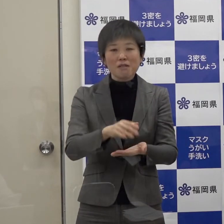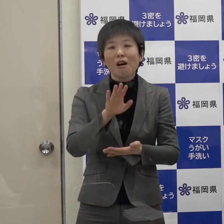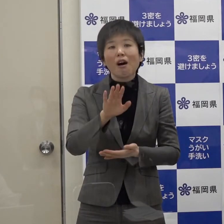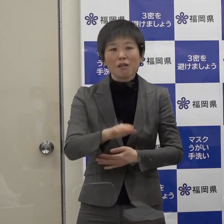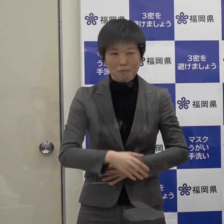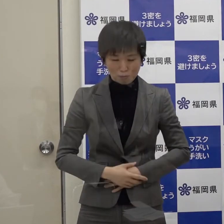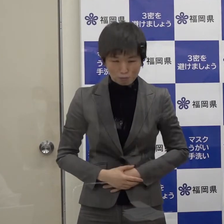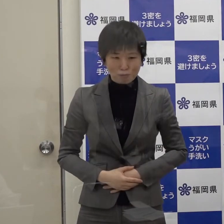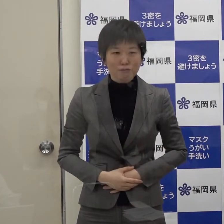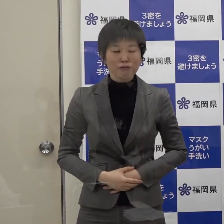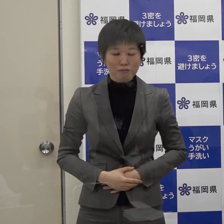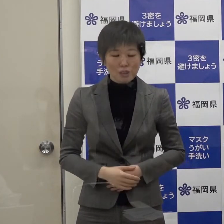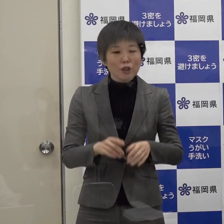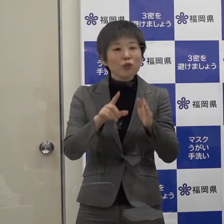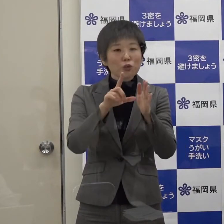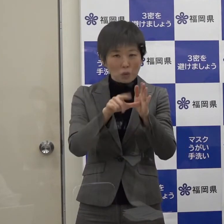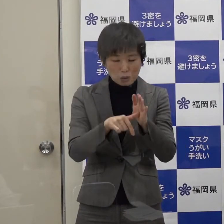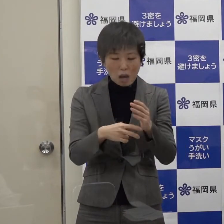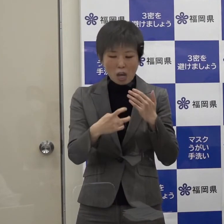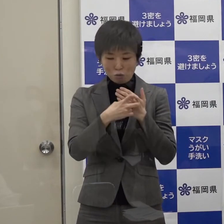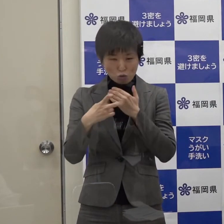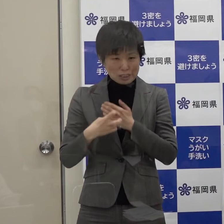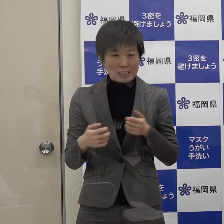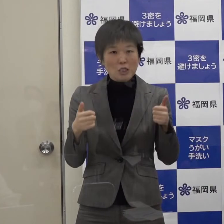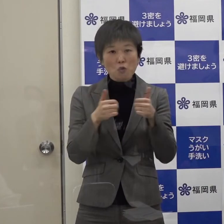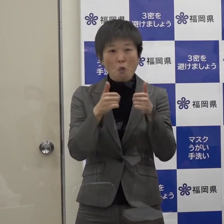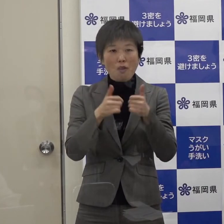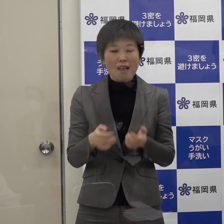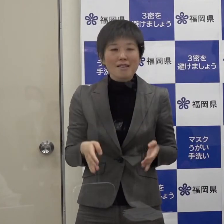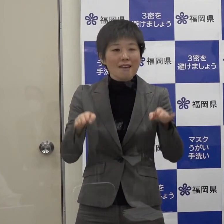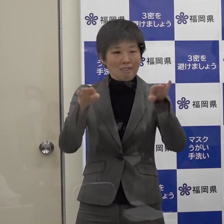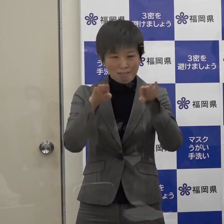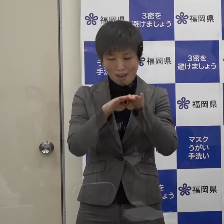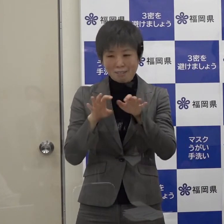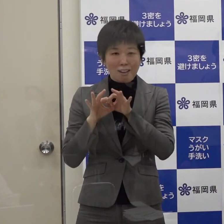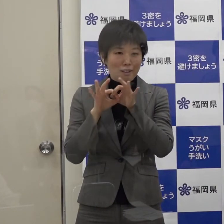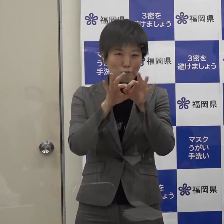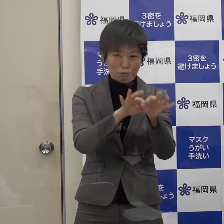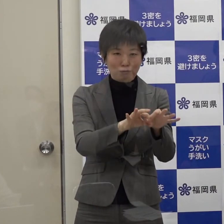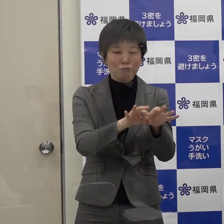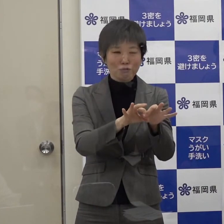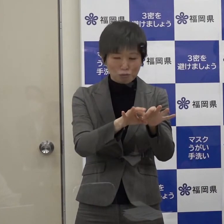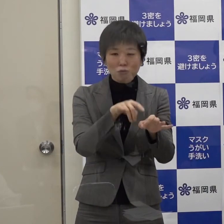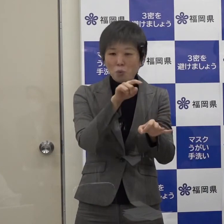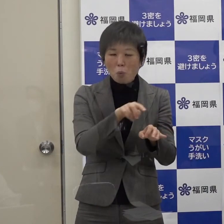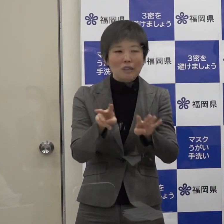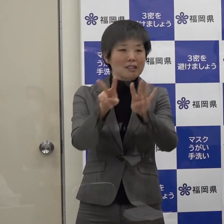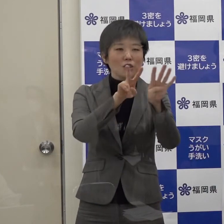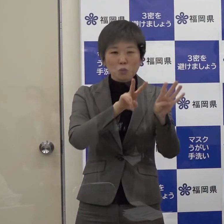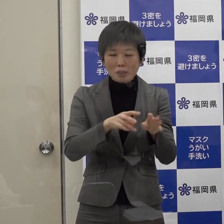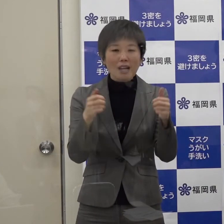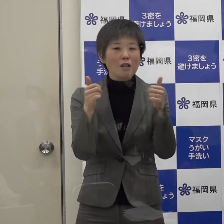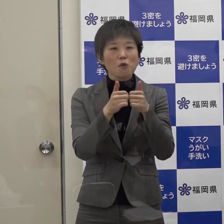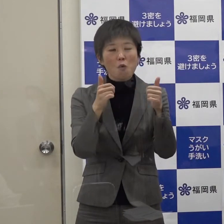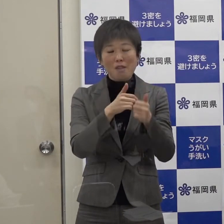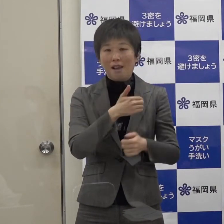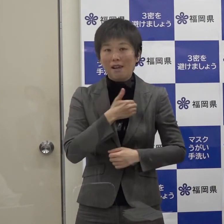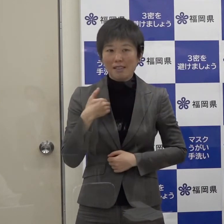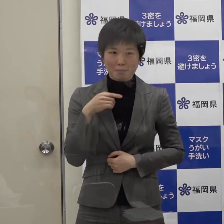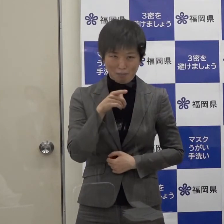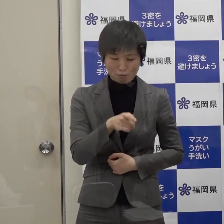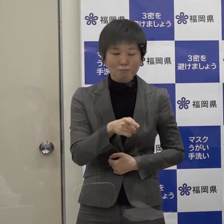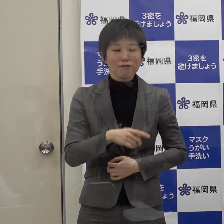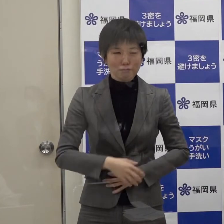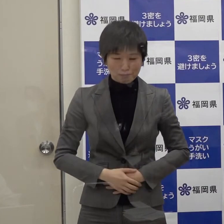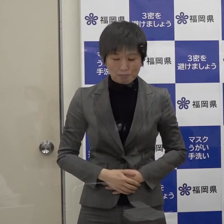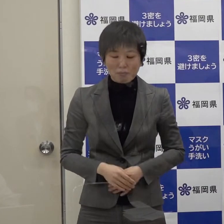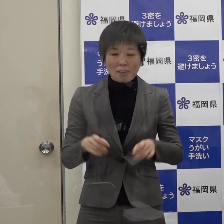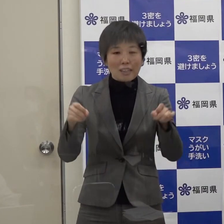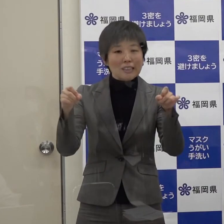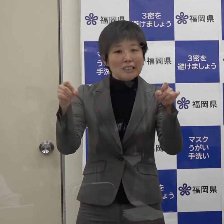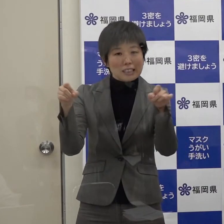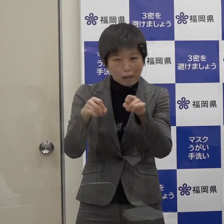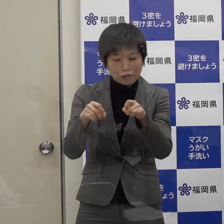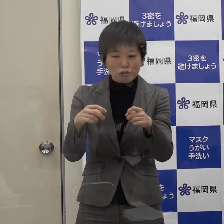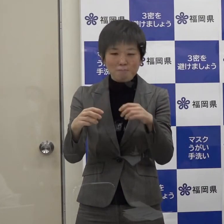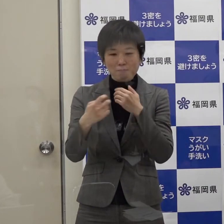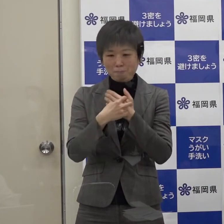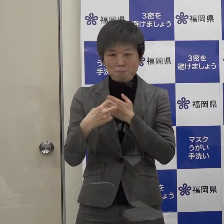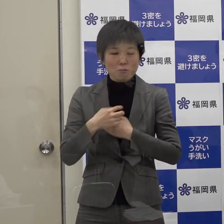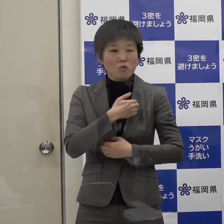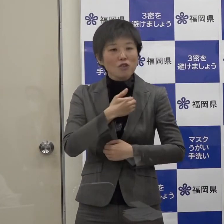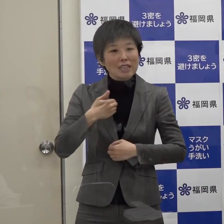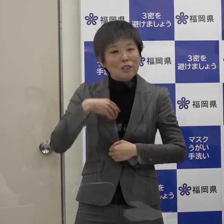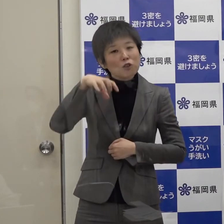この際は受診相談センターに連絡をしていただければ２４時間相談を受け付けており 近くの受診できる医療機関をお知らせします